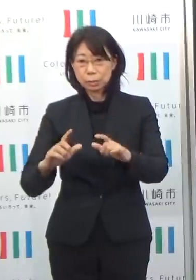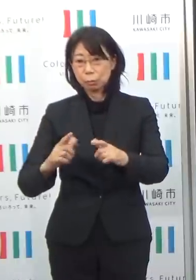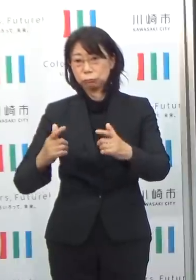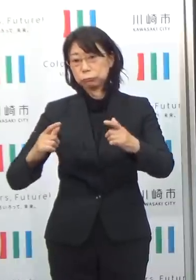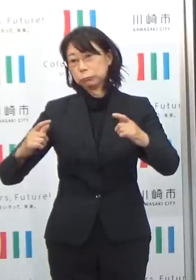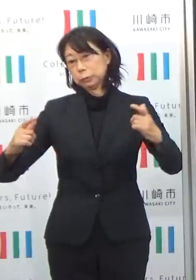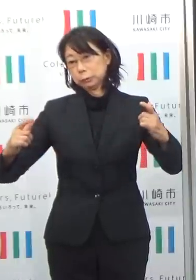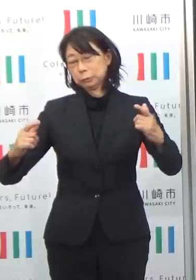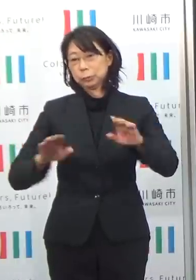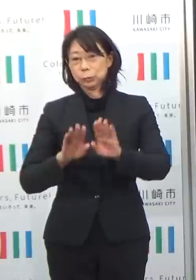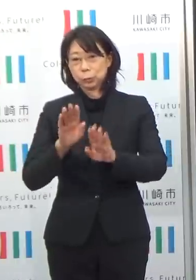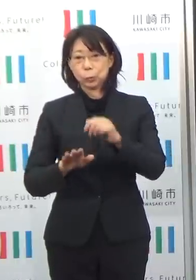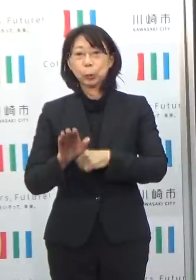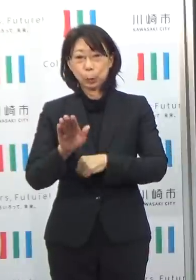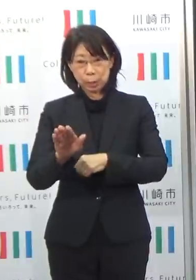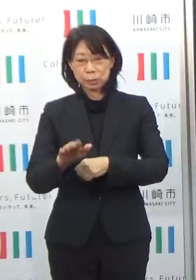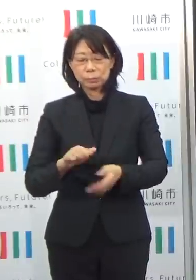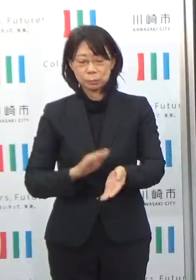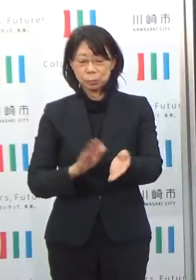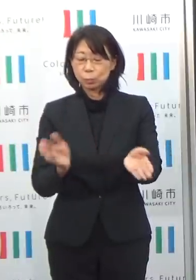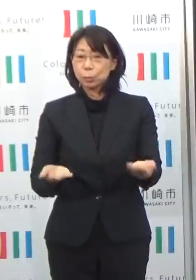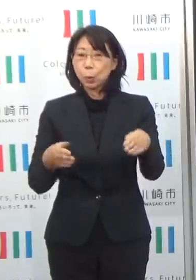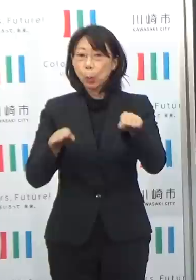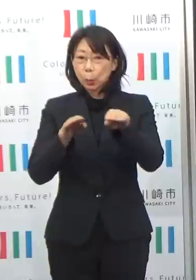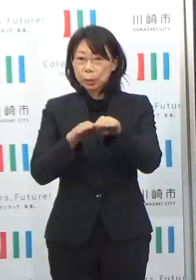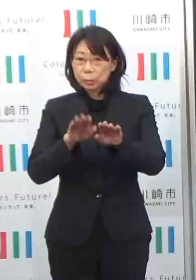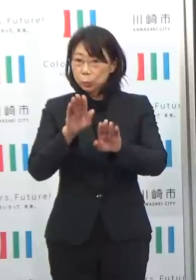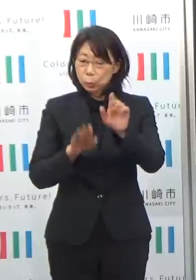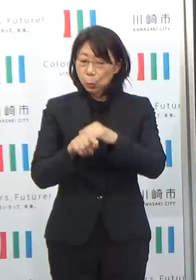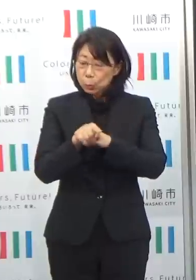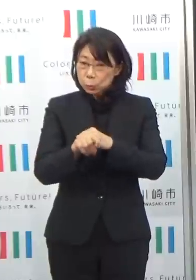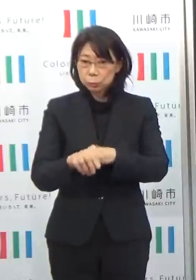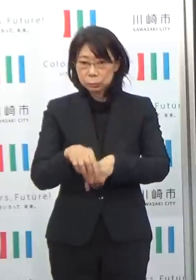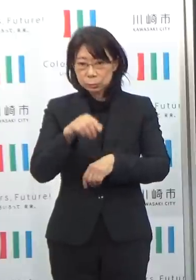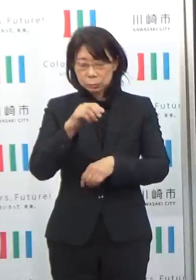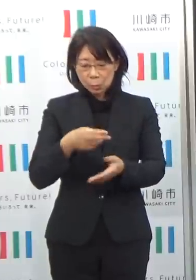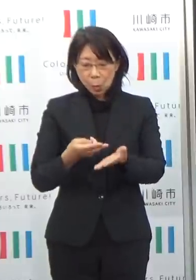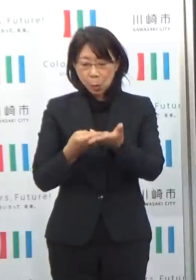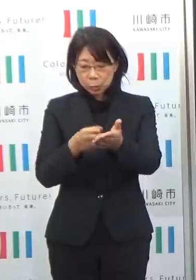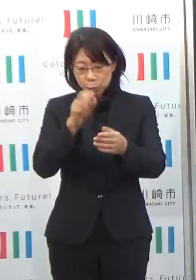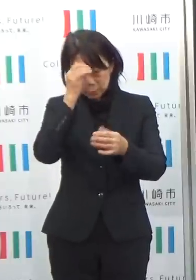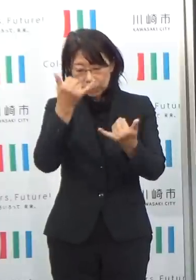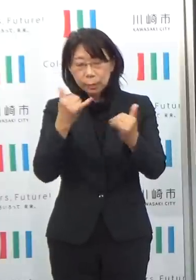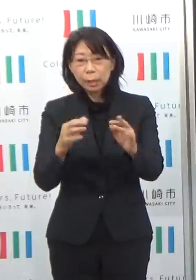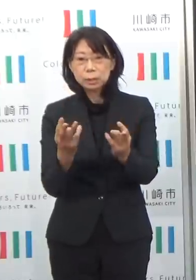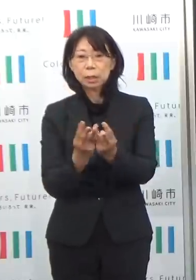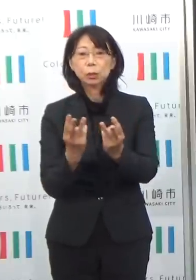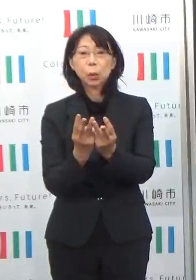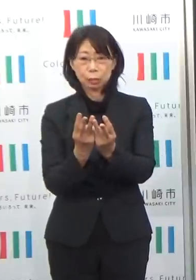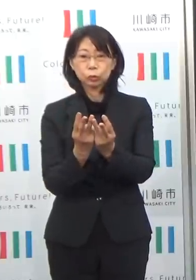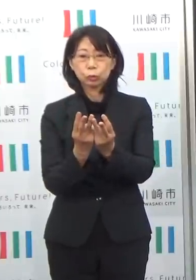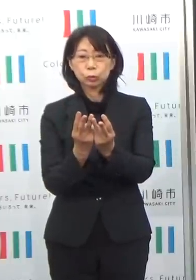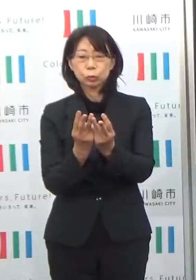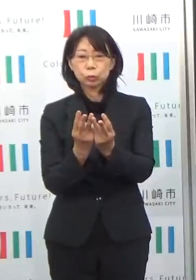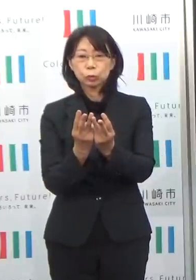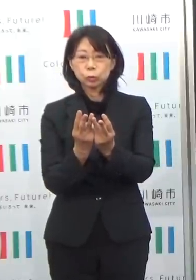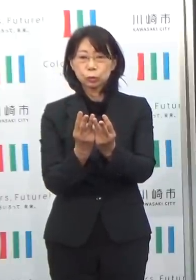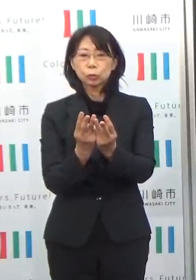病院の状況も、入院患者さんの数も、非常に高止まってなかなか下がらない